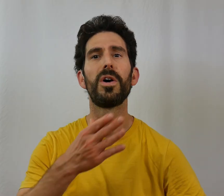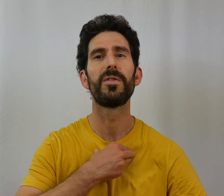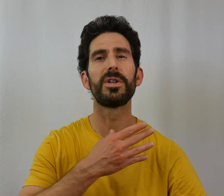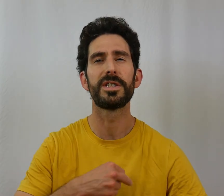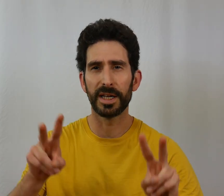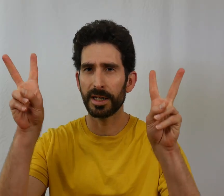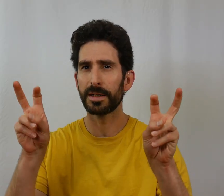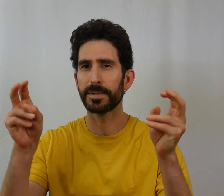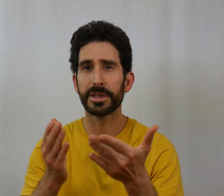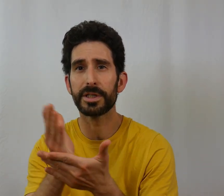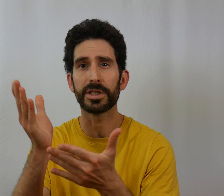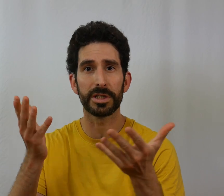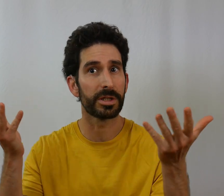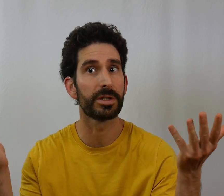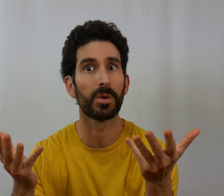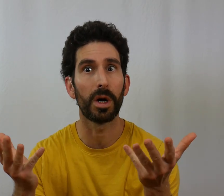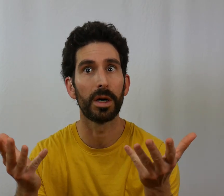Que veut dire cette expression ?